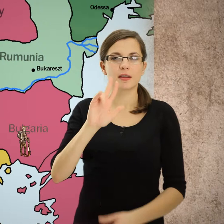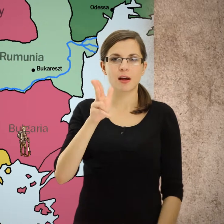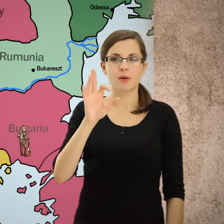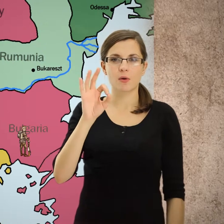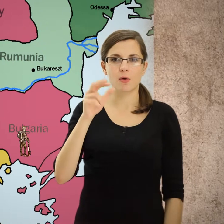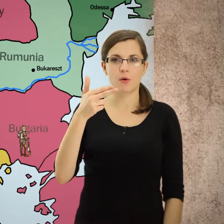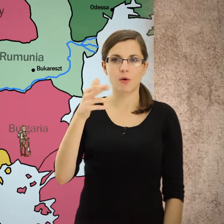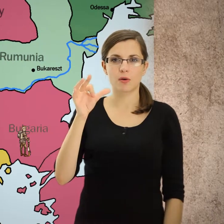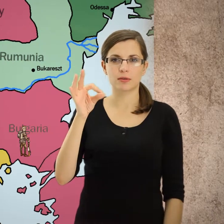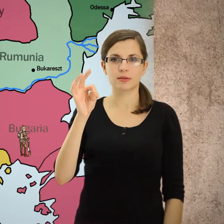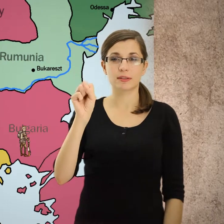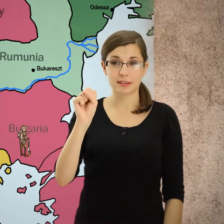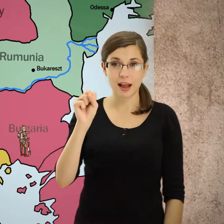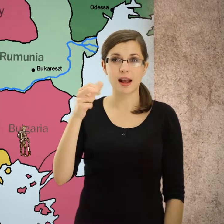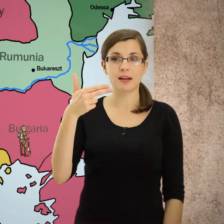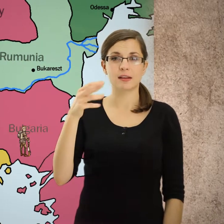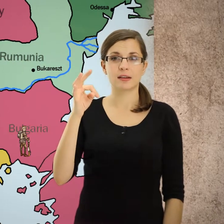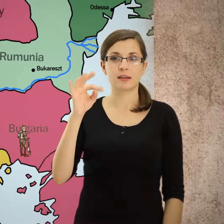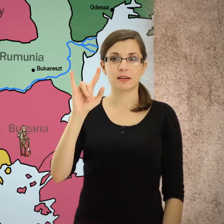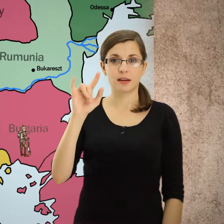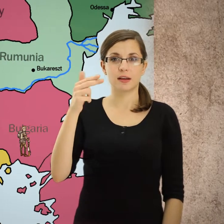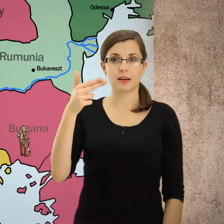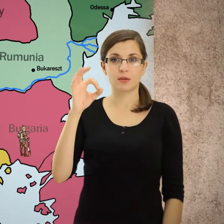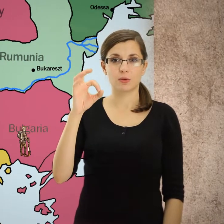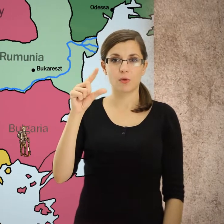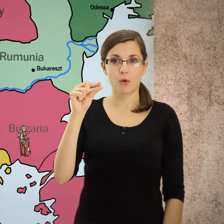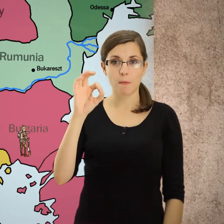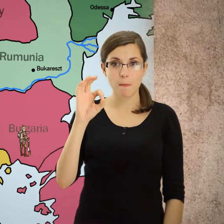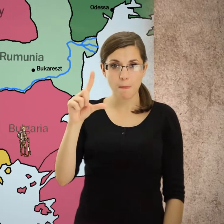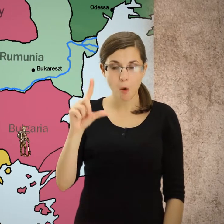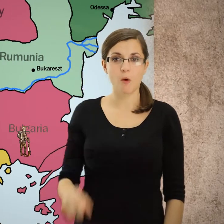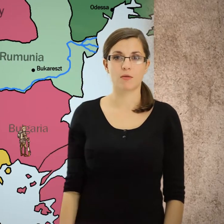Konstantynopol.